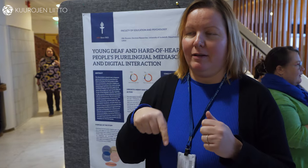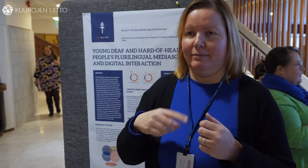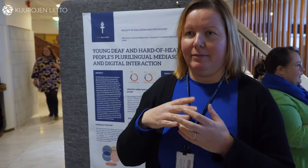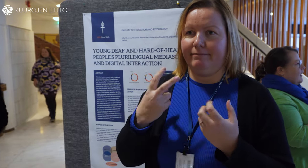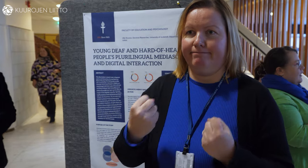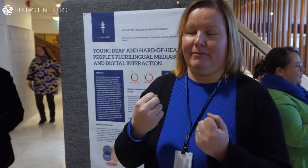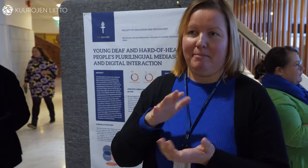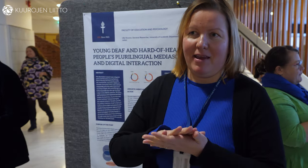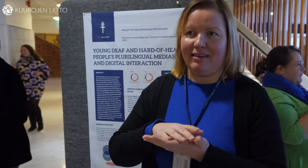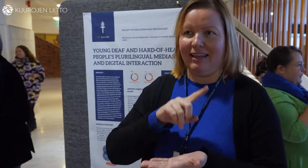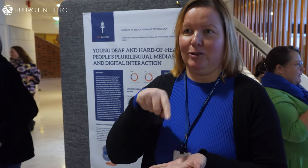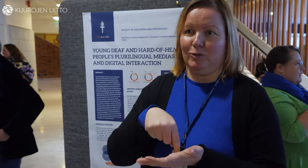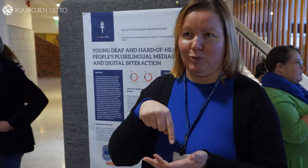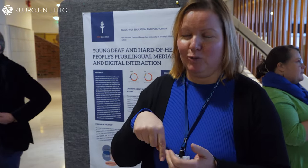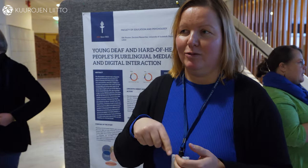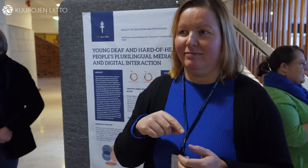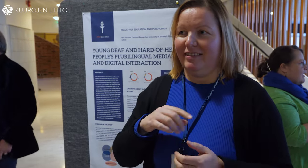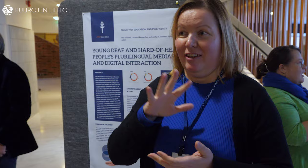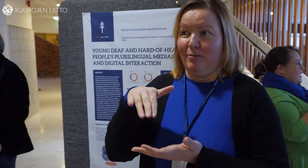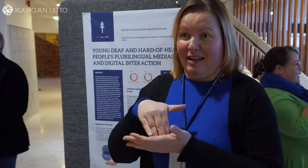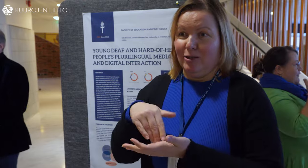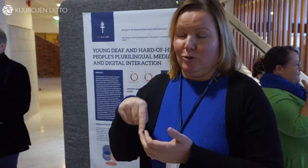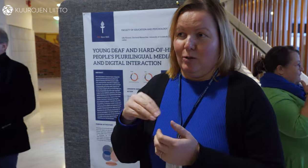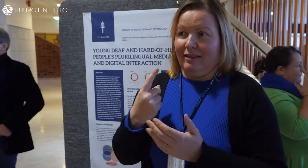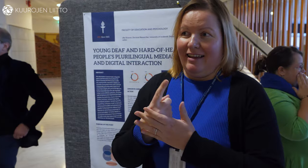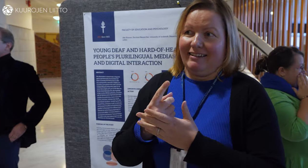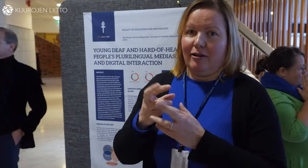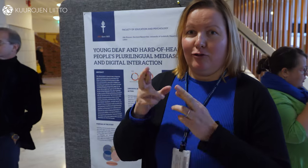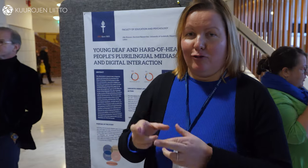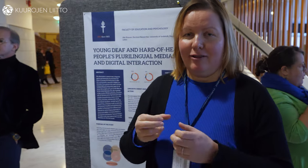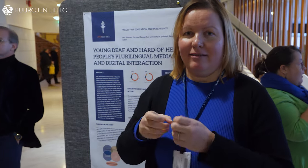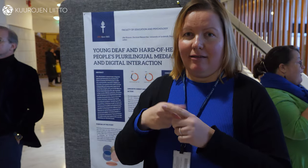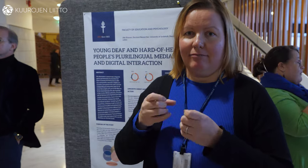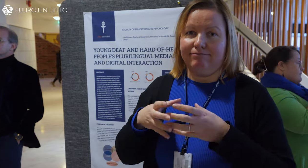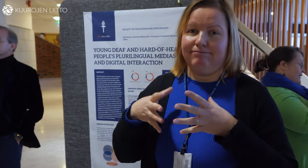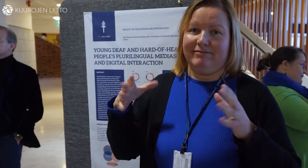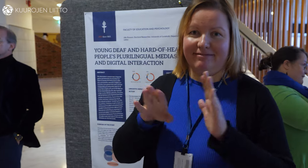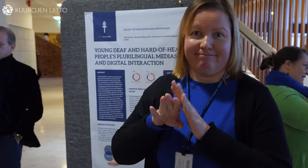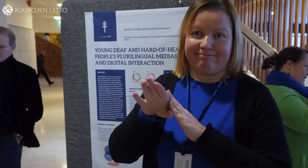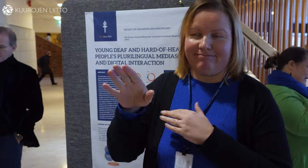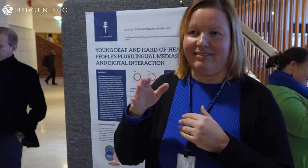toimii Jyväskylä viittomakielen tutkimuksen keskuksena. Viittomakielen keskuksella on tärkeä rooli tutkimuksen kehityksessä, -